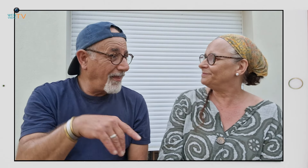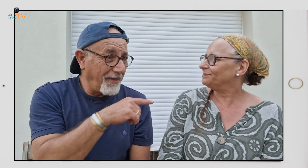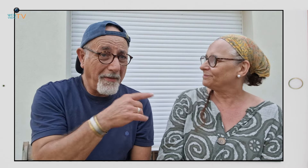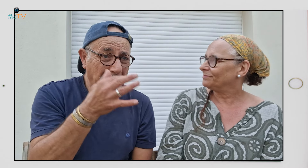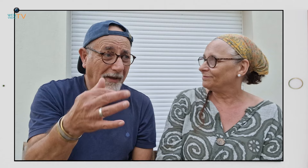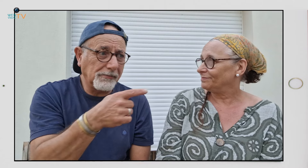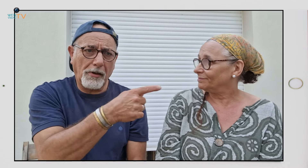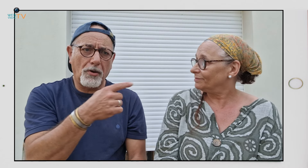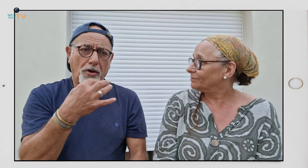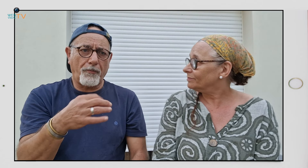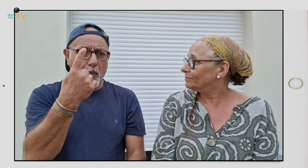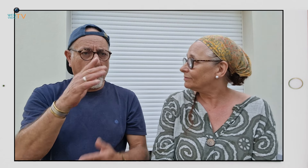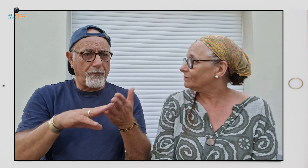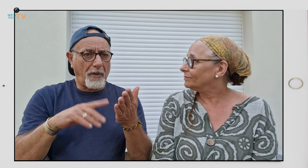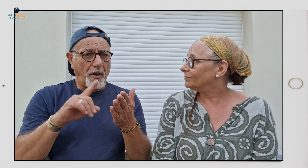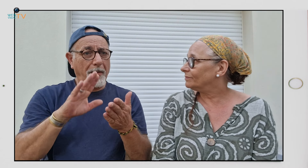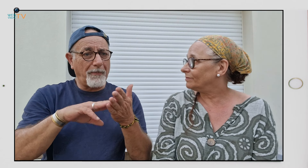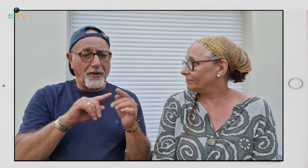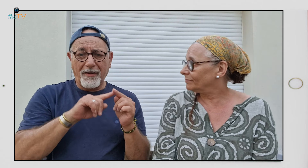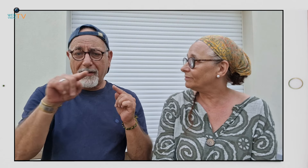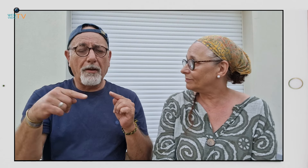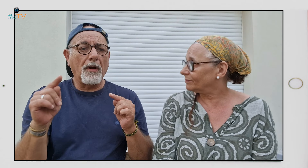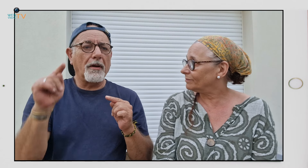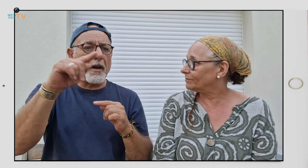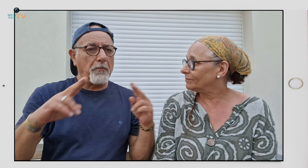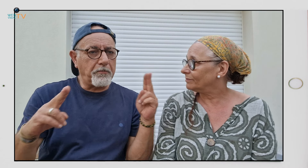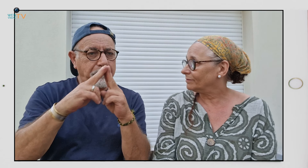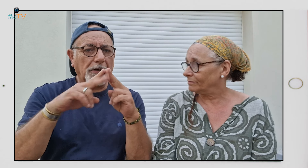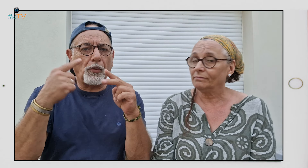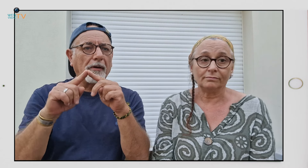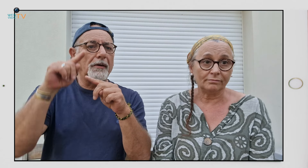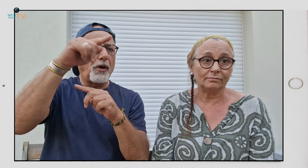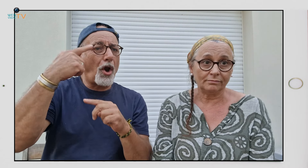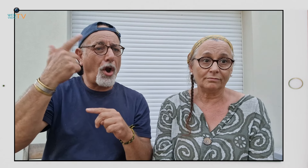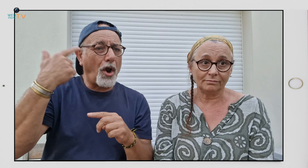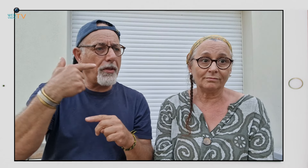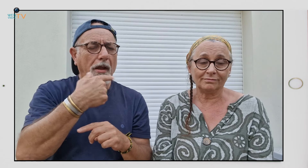Además, ellos pretendían ir a Barcelona, pero, luego, a París, de ahí a Londres,